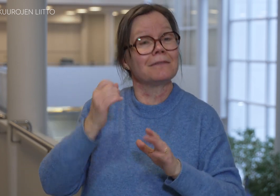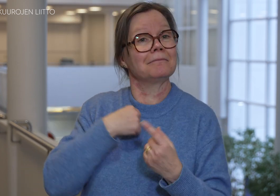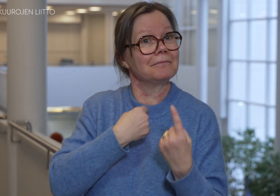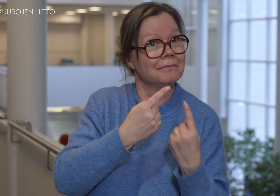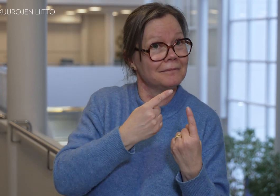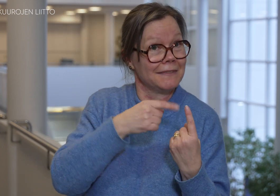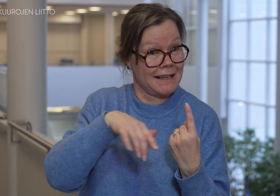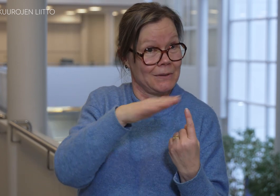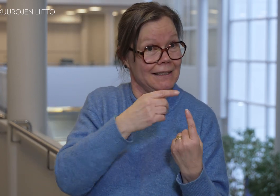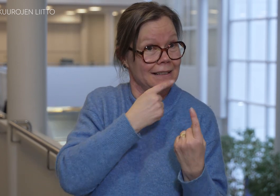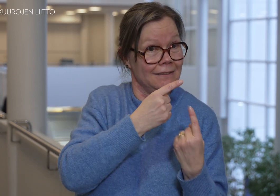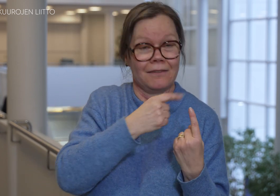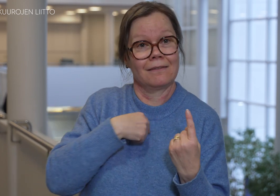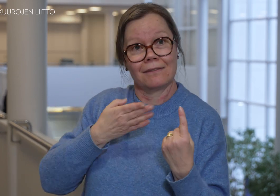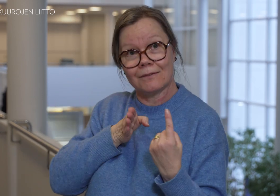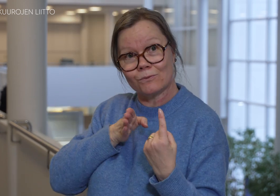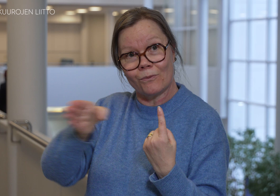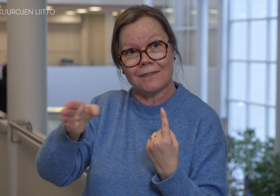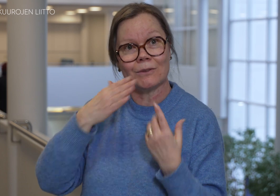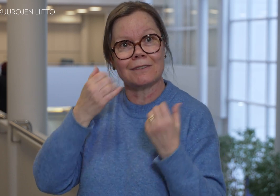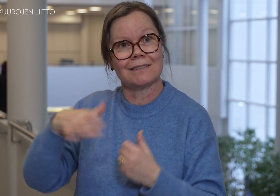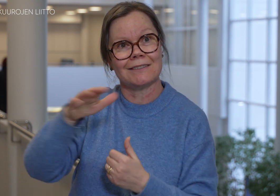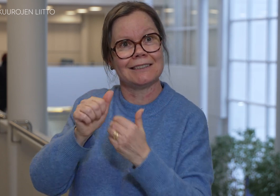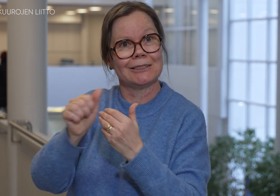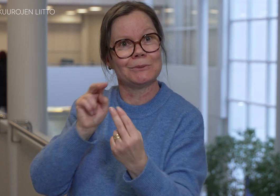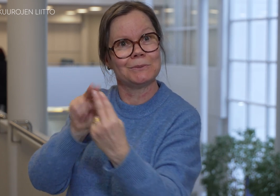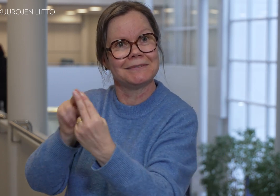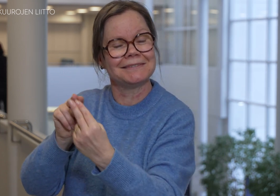Joskus vaikuttamistyö onnistuu keskustelemalla hyvinvointialueen edustajien kanssa.